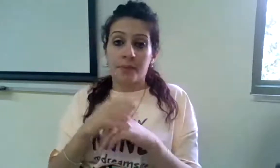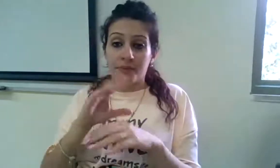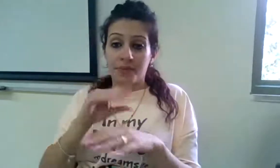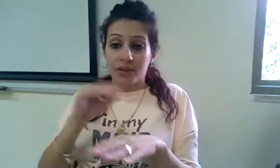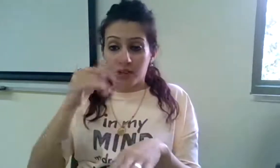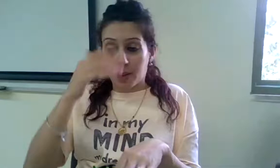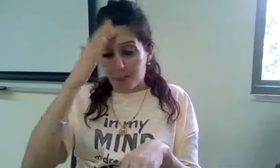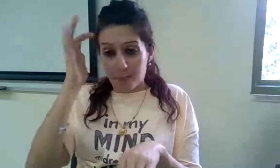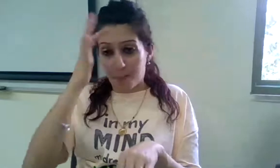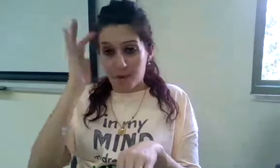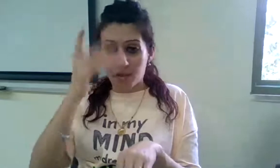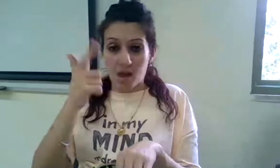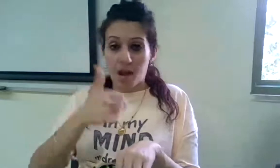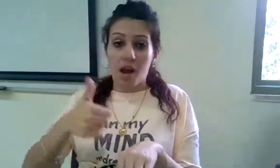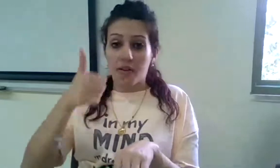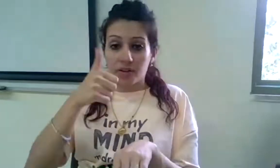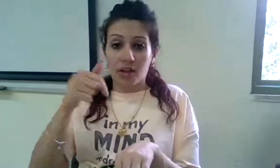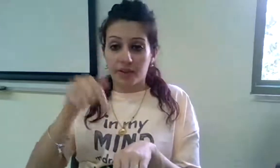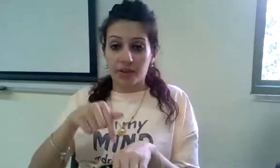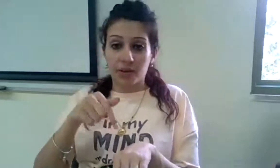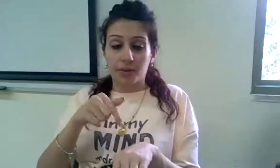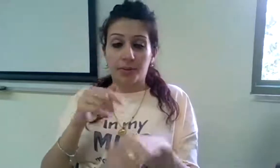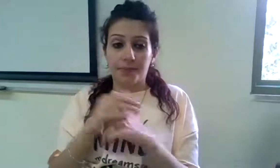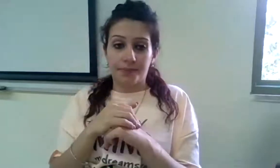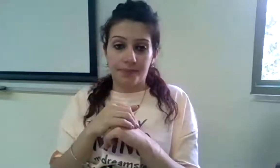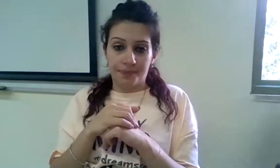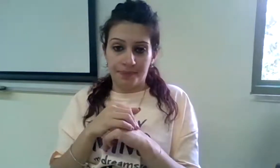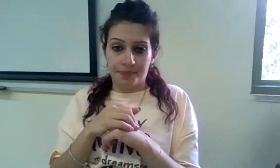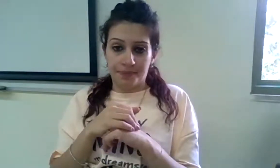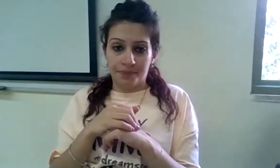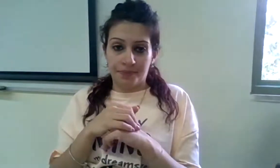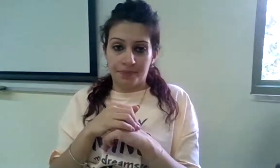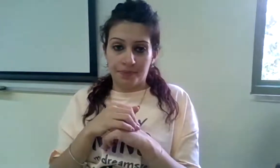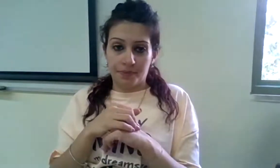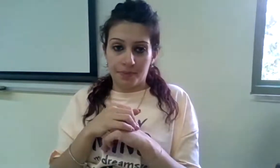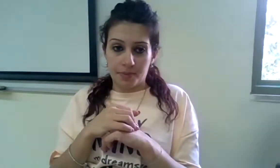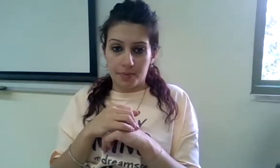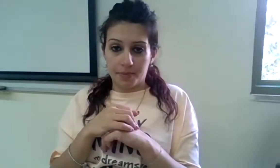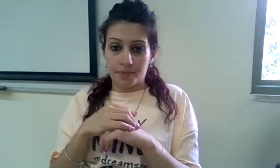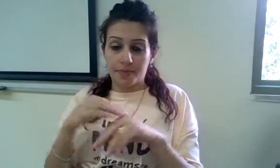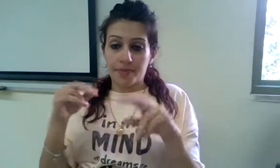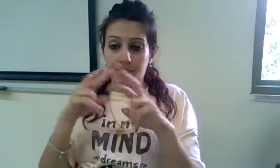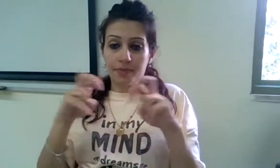حيث قاموا بإنشاء مجموعات حيث يعطى احد الأطفال